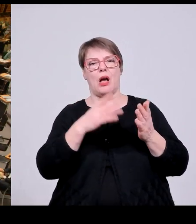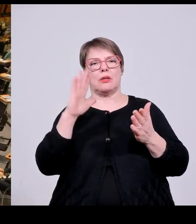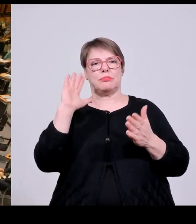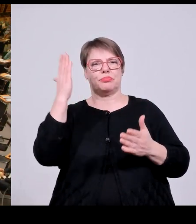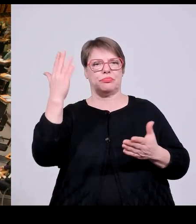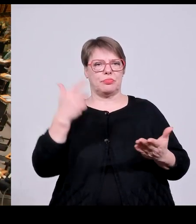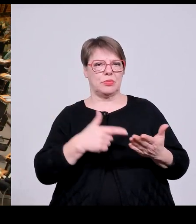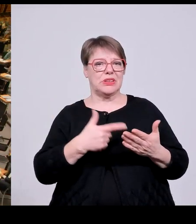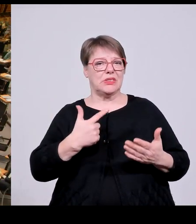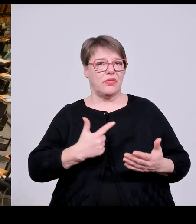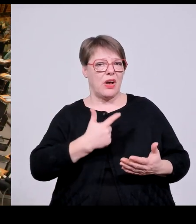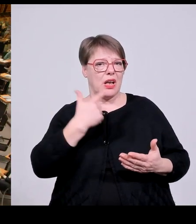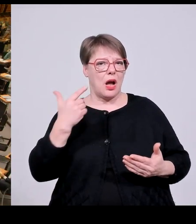den bitte ich jetzt um das Handzeichen.